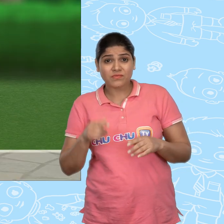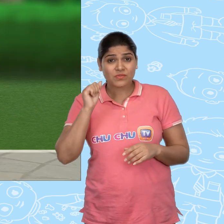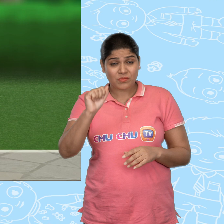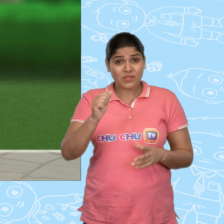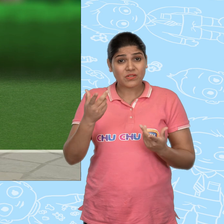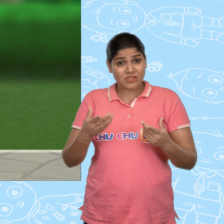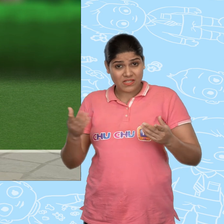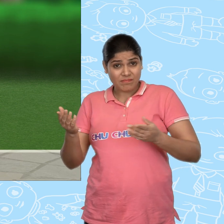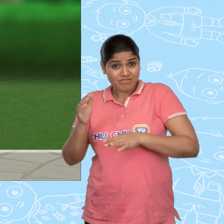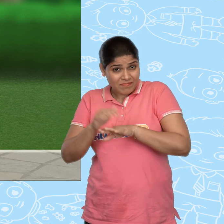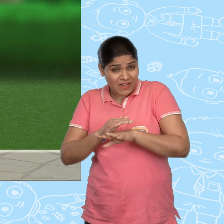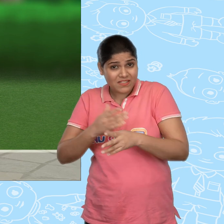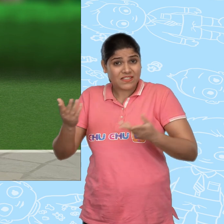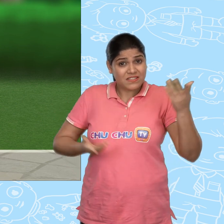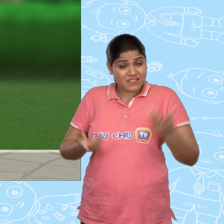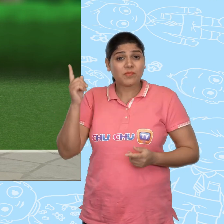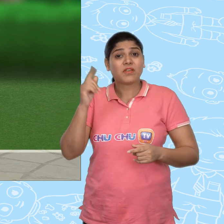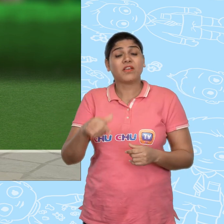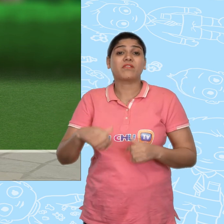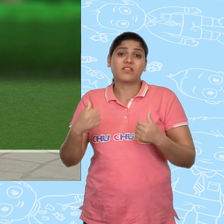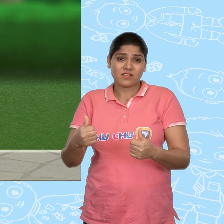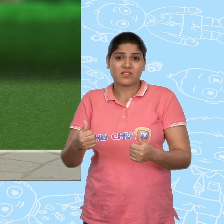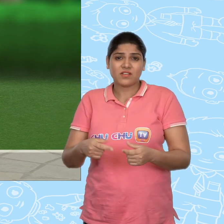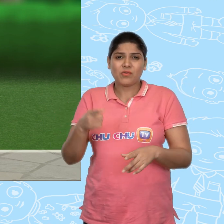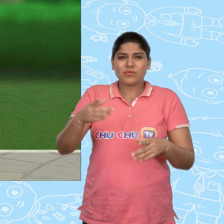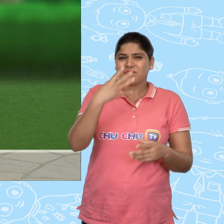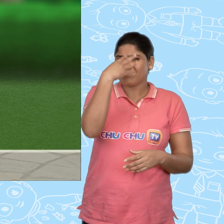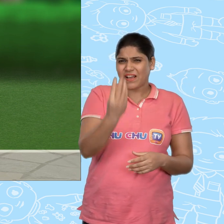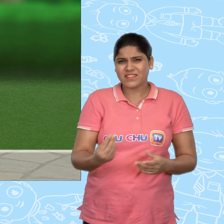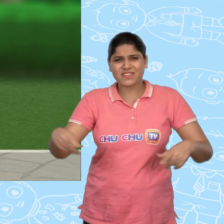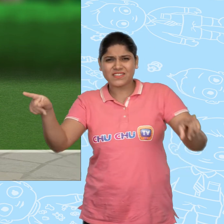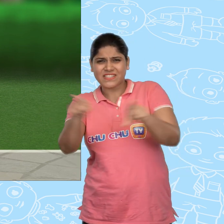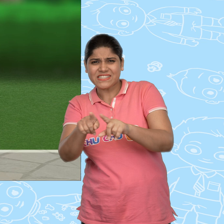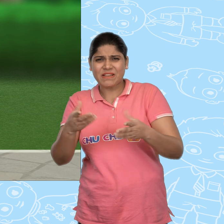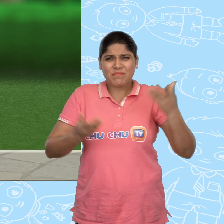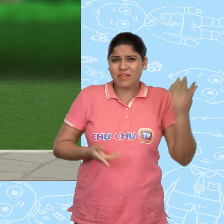तो तुम्हे उससे भी अच्छे से पेश आना चाहिए. उस हाथी कि तरह बर्ताव मत करो